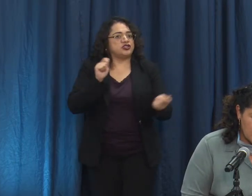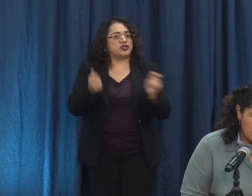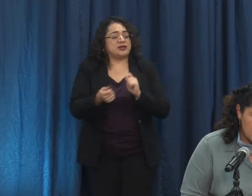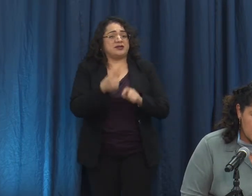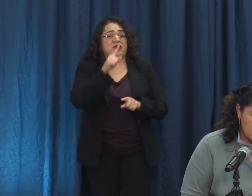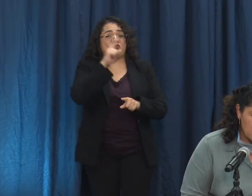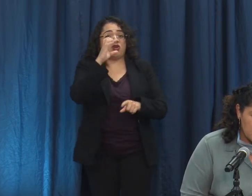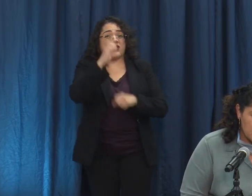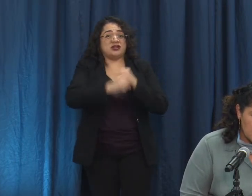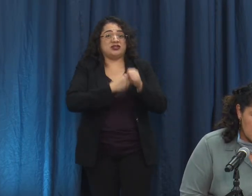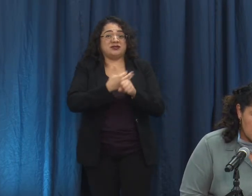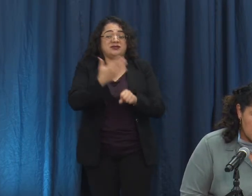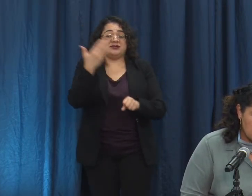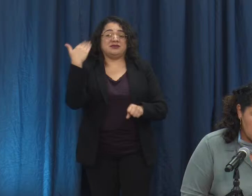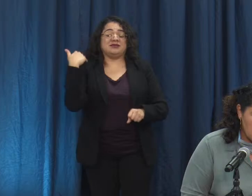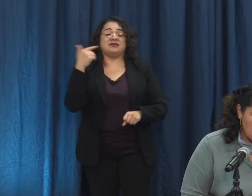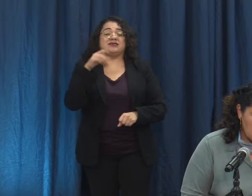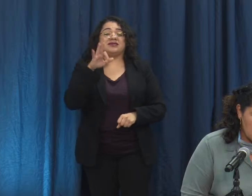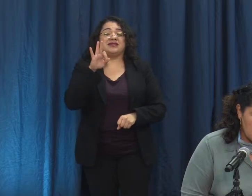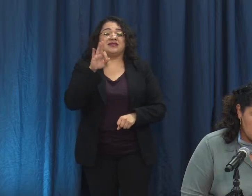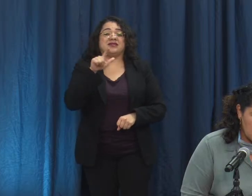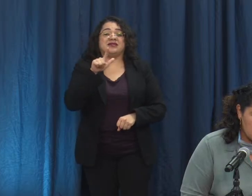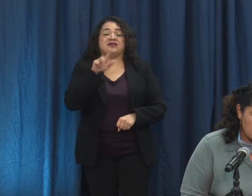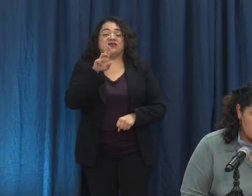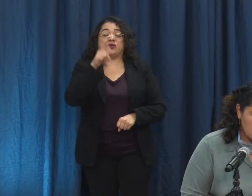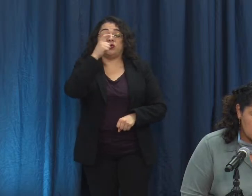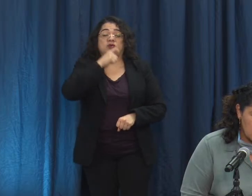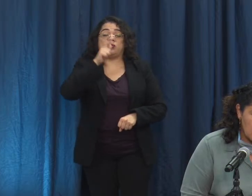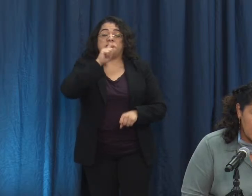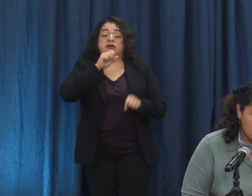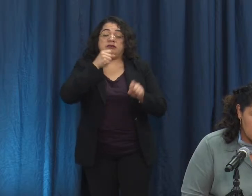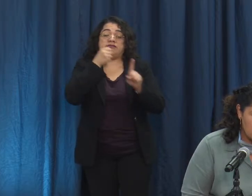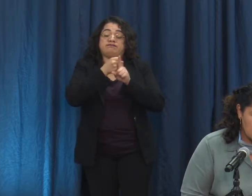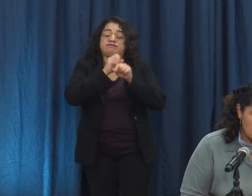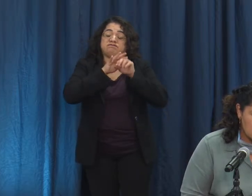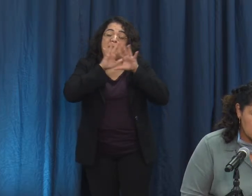panda mia de grip a primero en me novecientos en el ano me novecientos dis